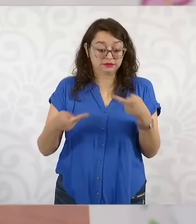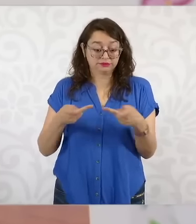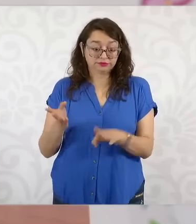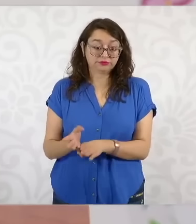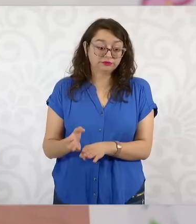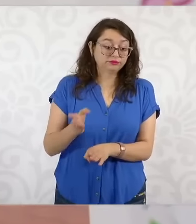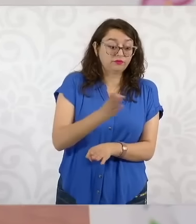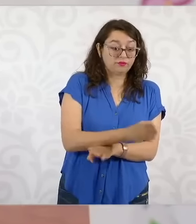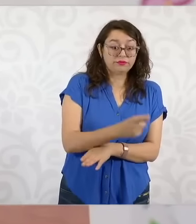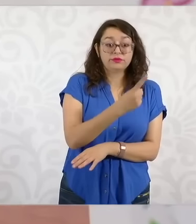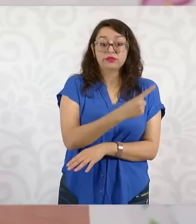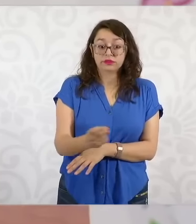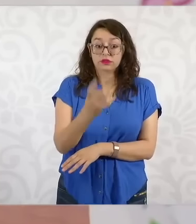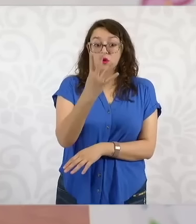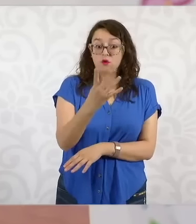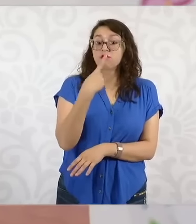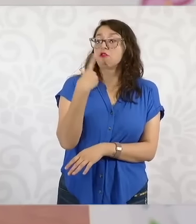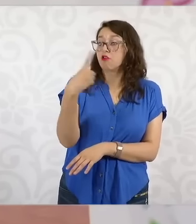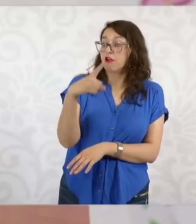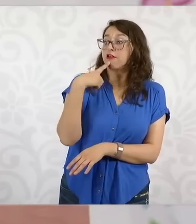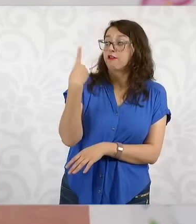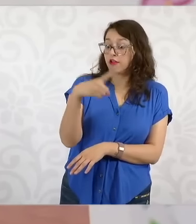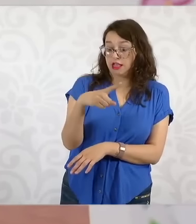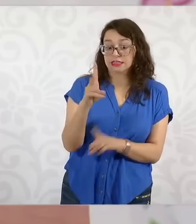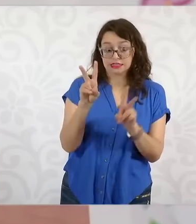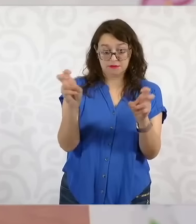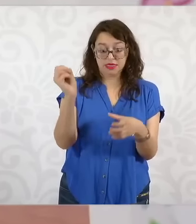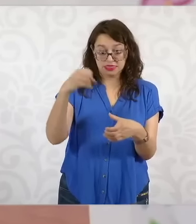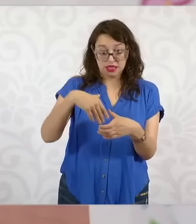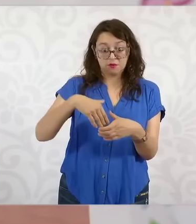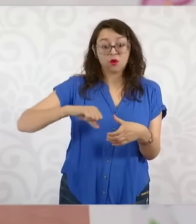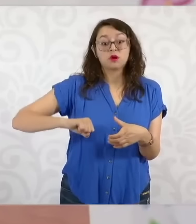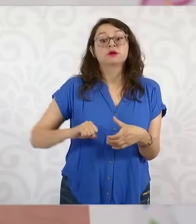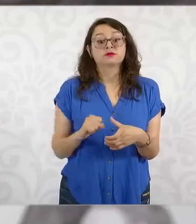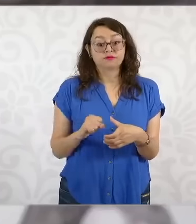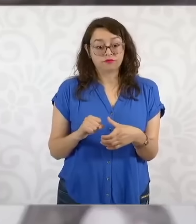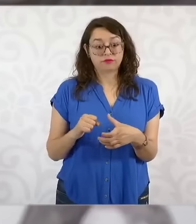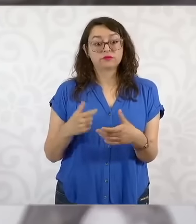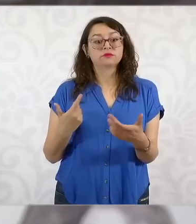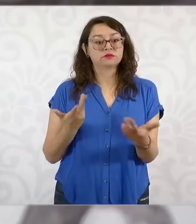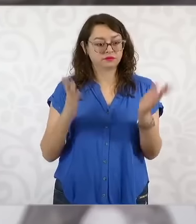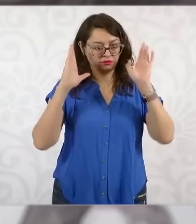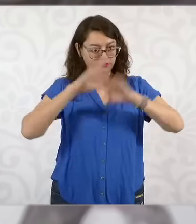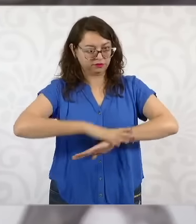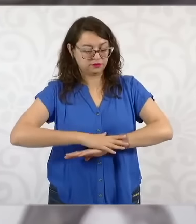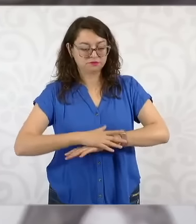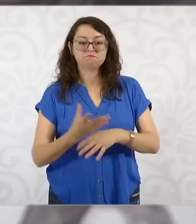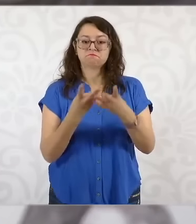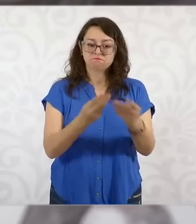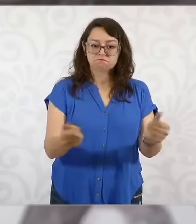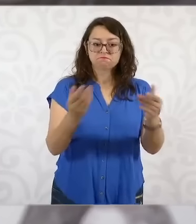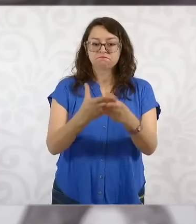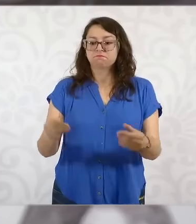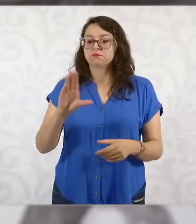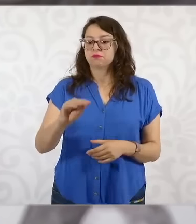104 quejas sobre este depósito y hasta la fecha se han conciliado el 95% de ellas.